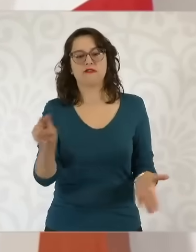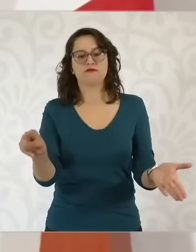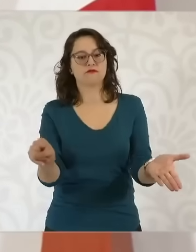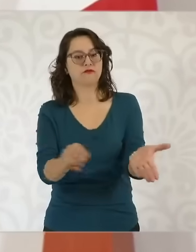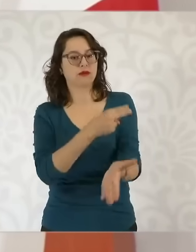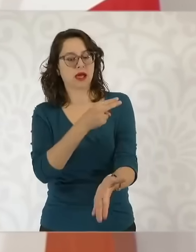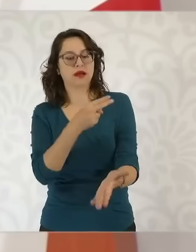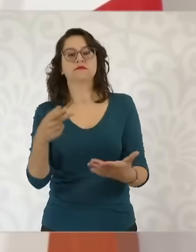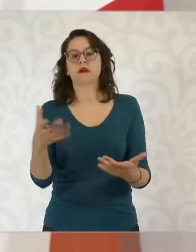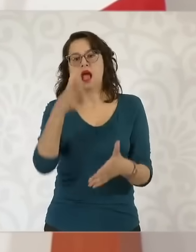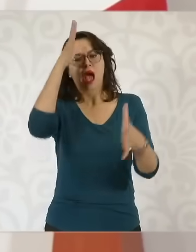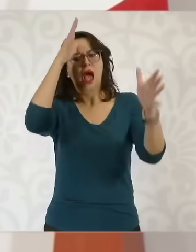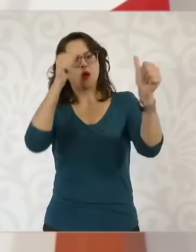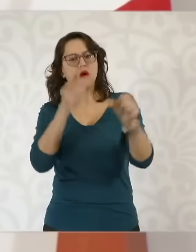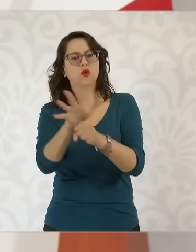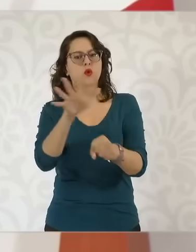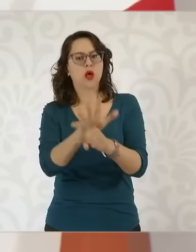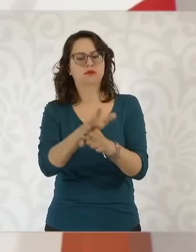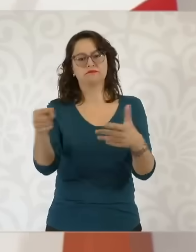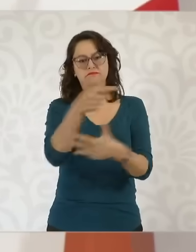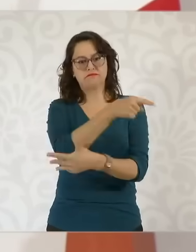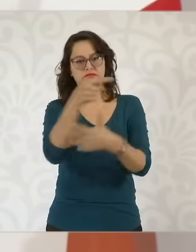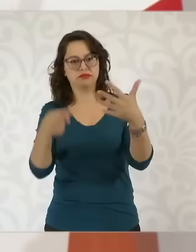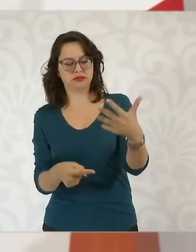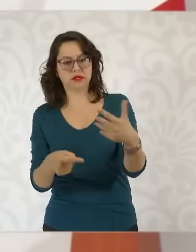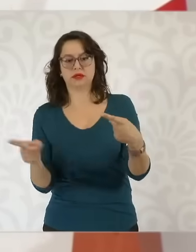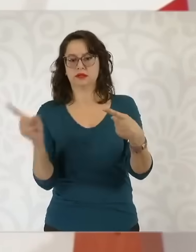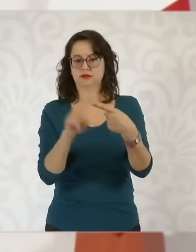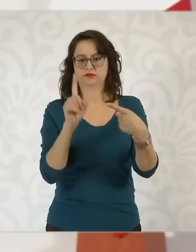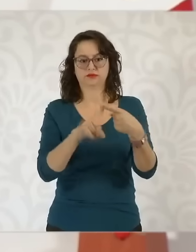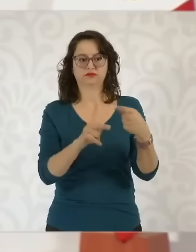principios que nosotros hemos sostenido siempre, que es el respeto a la soberanía, nuestro